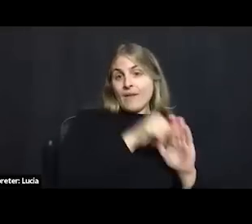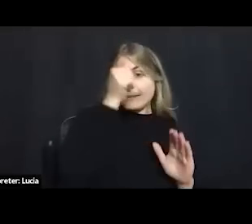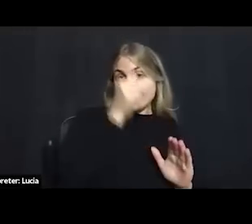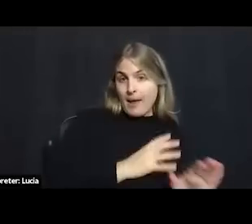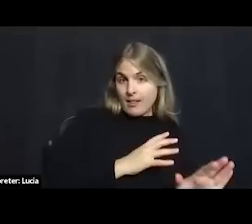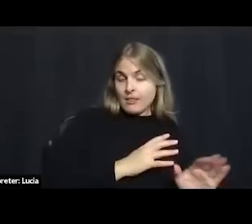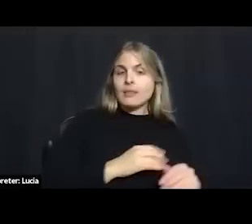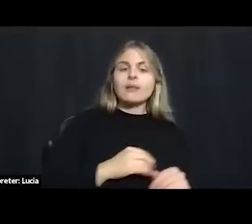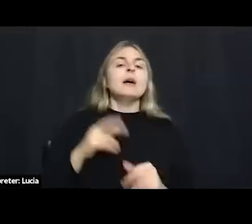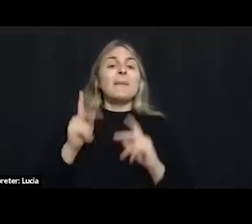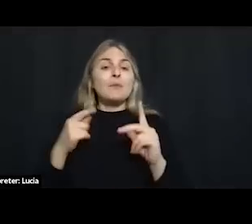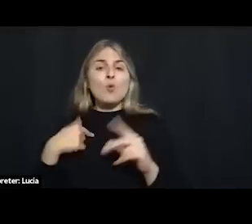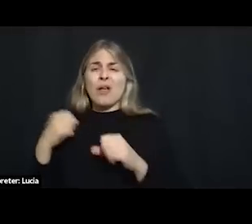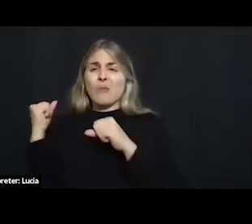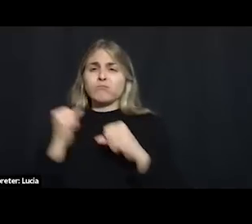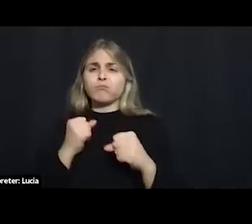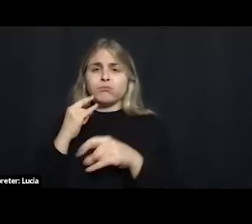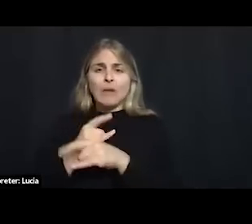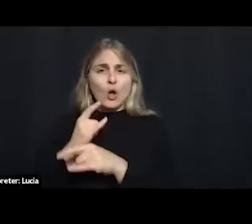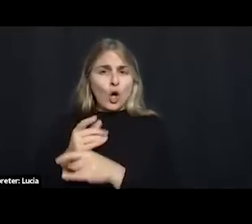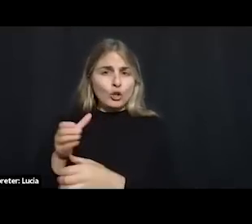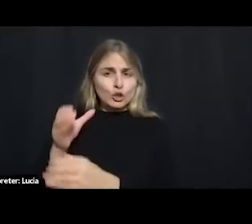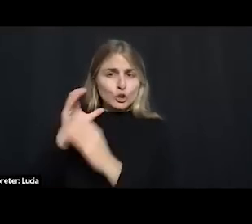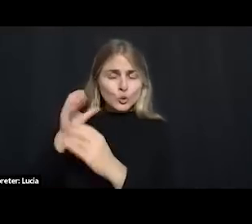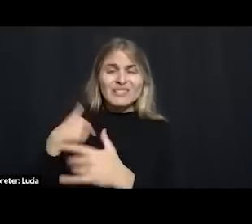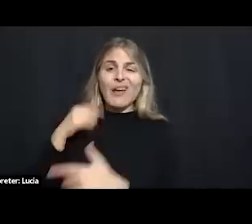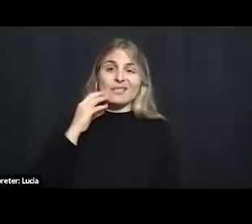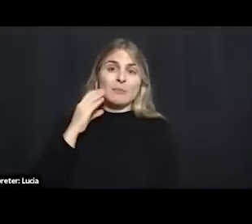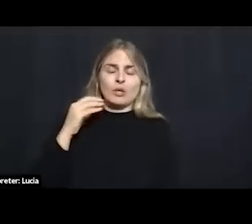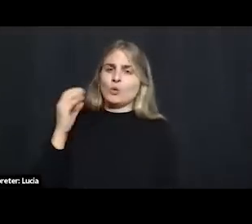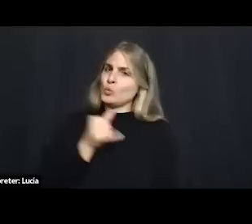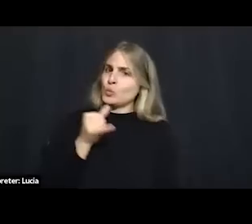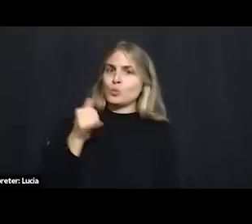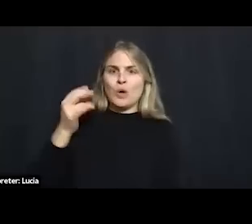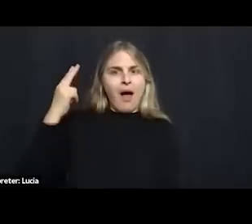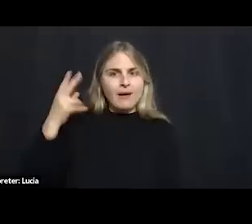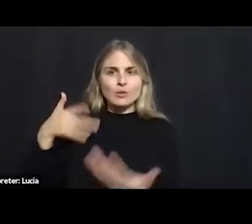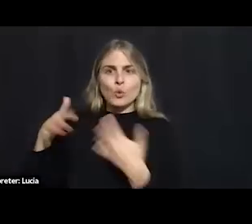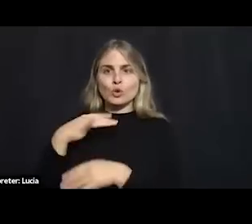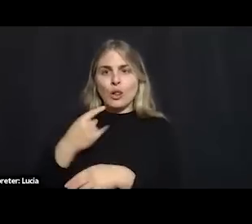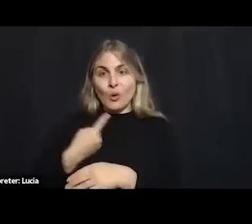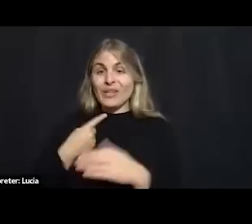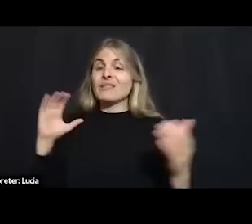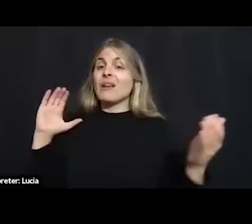Aquellos con consumo problemático de alcohol tendían a experimentar puntajes más altos de soledad social en comparación con aquellos que no lo consumen así.